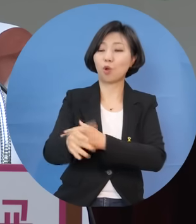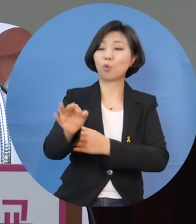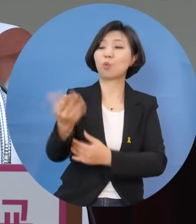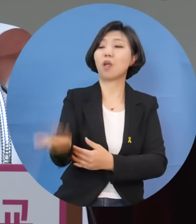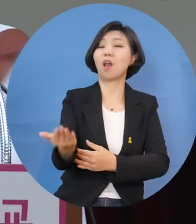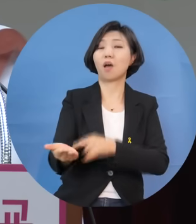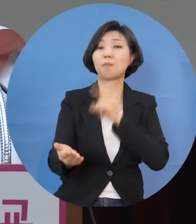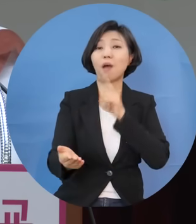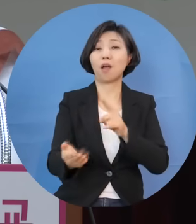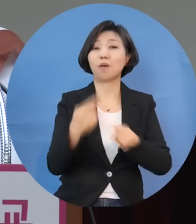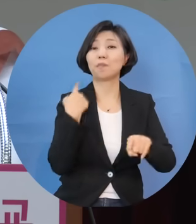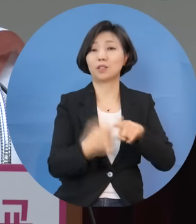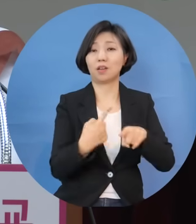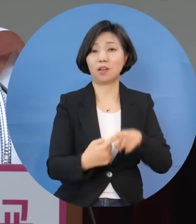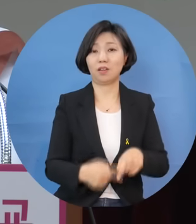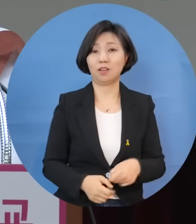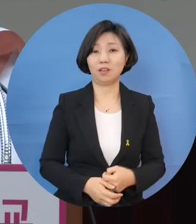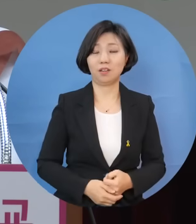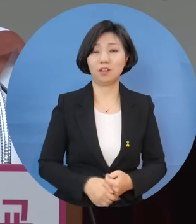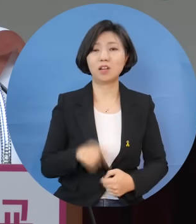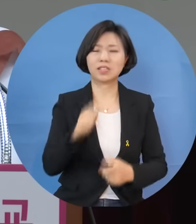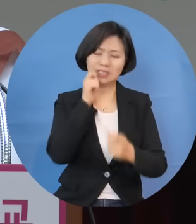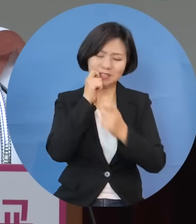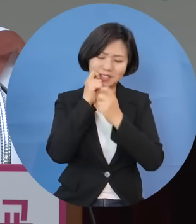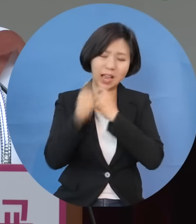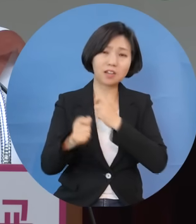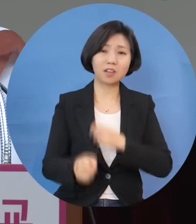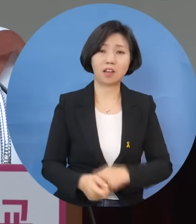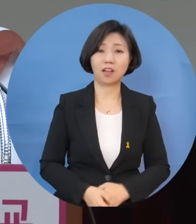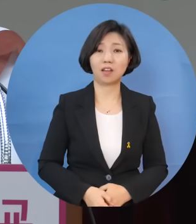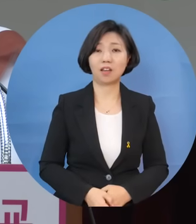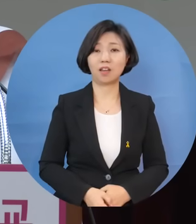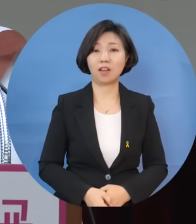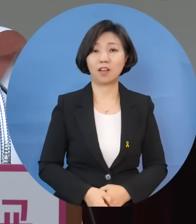그건 사기고 사기꾼이죠. 그걸 어떻게...